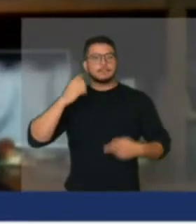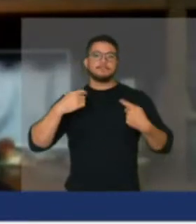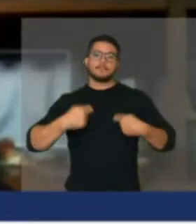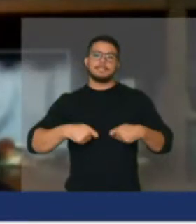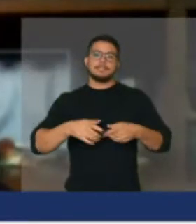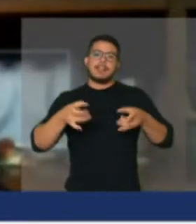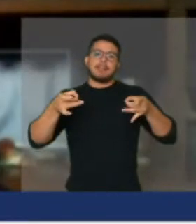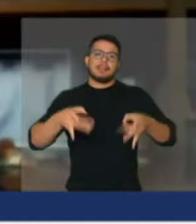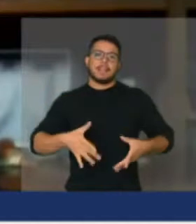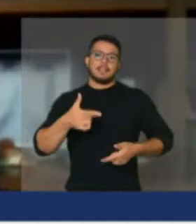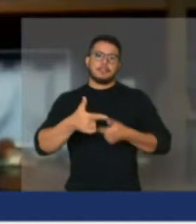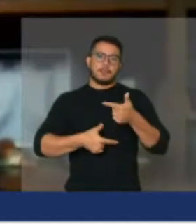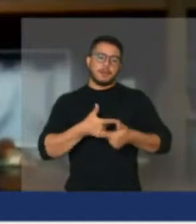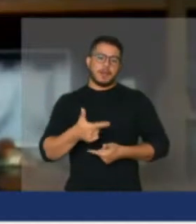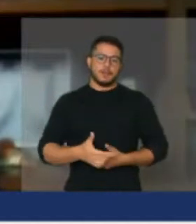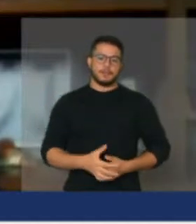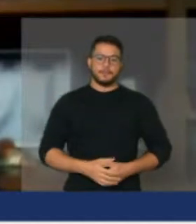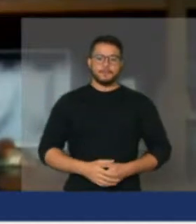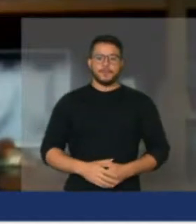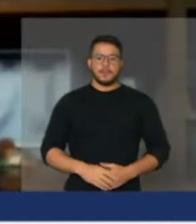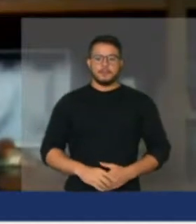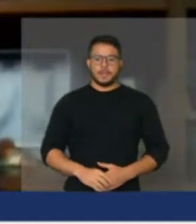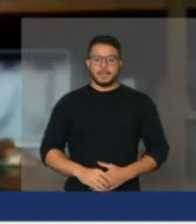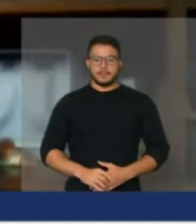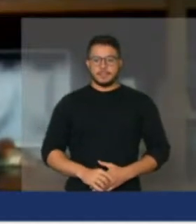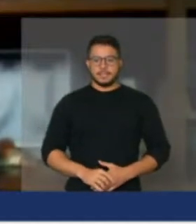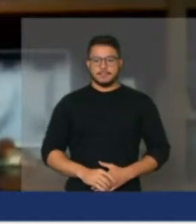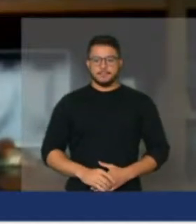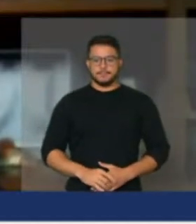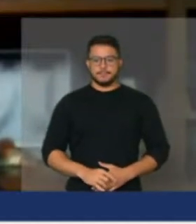IMEDIATAMENTE OU SER EXPULSO-- [INTERRUPÇÃO DO ÁUDIO]. [SOA A CAMPAINHA] -- [PRESIDENTE]: